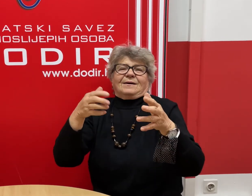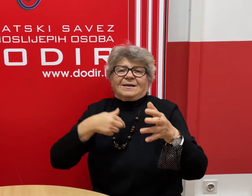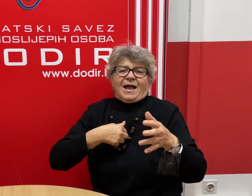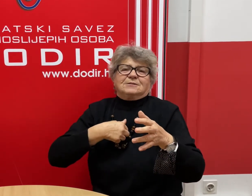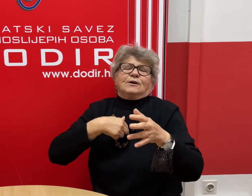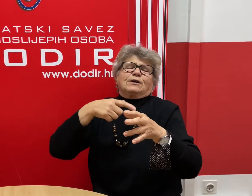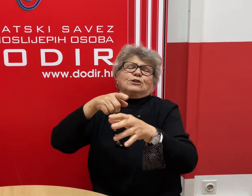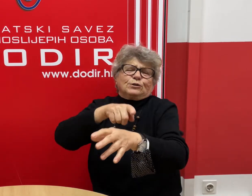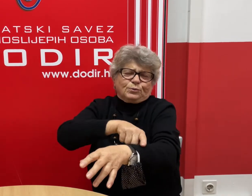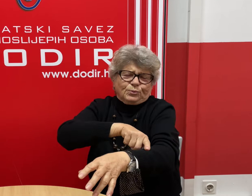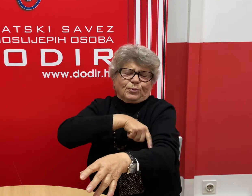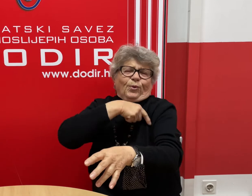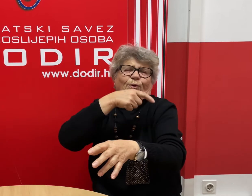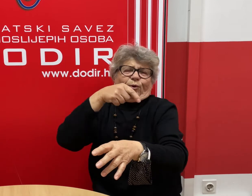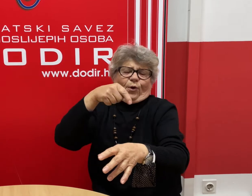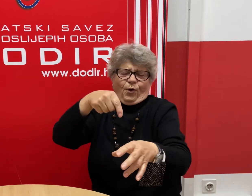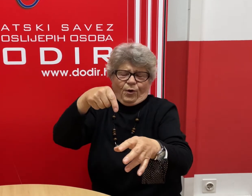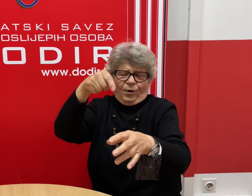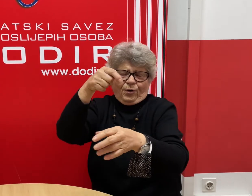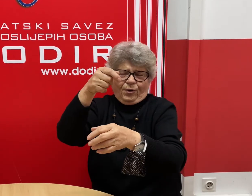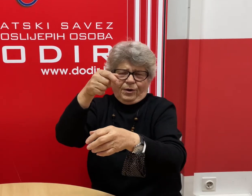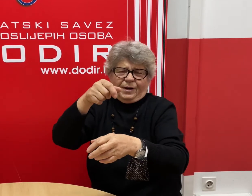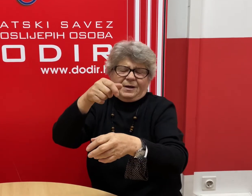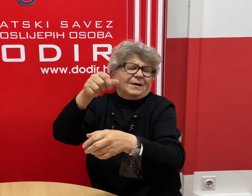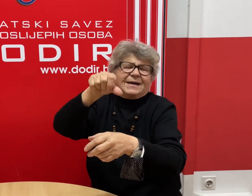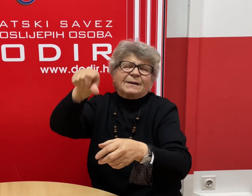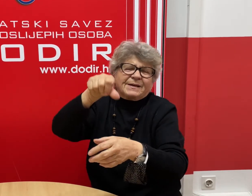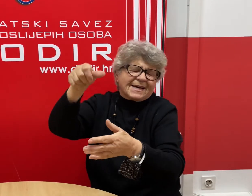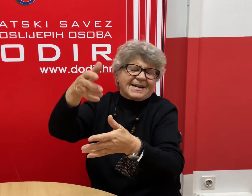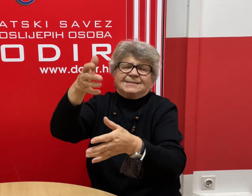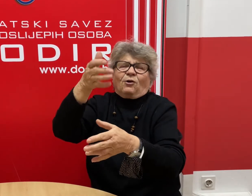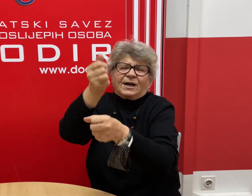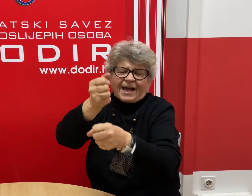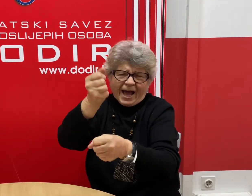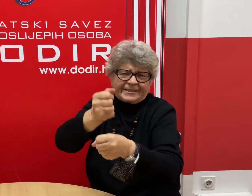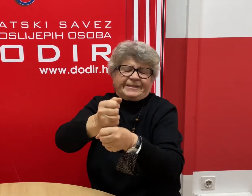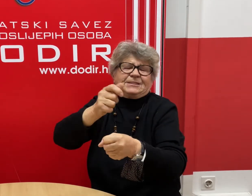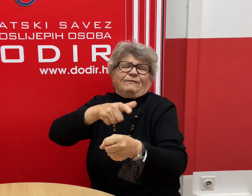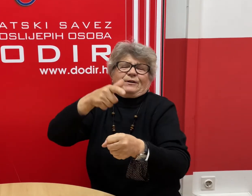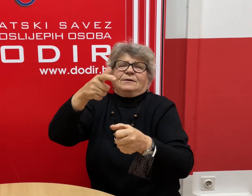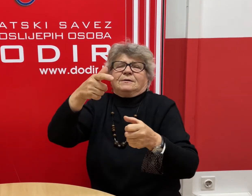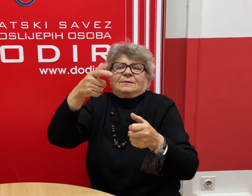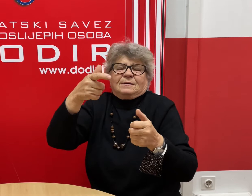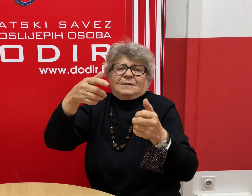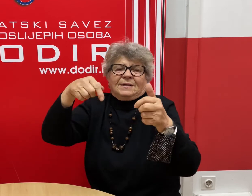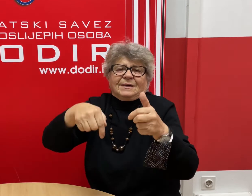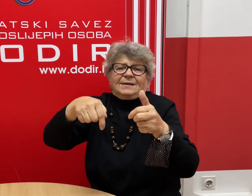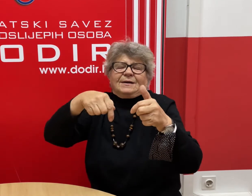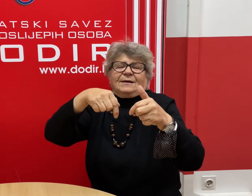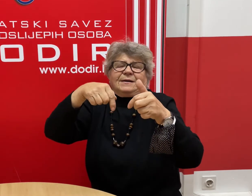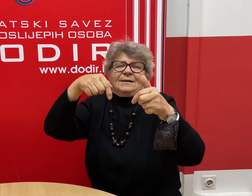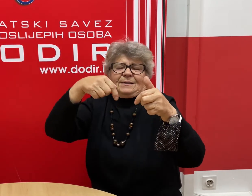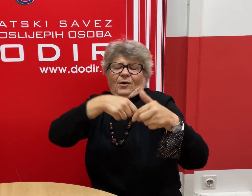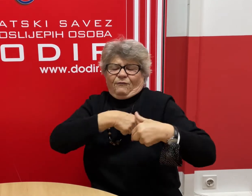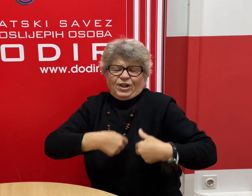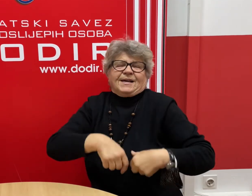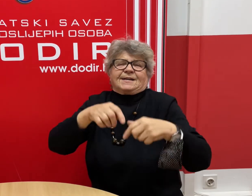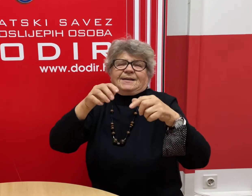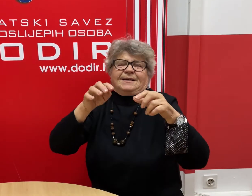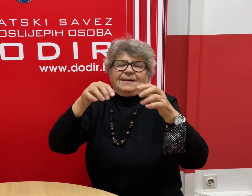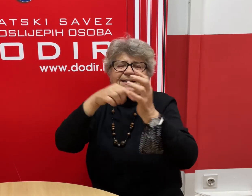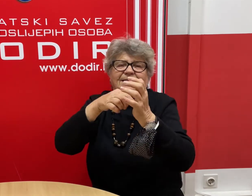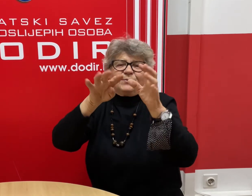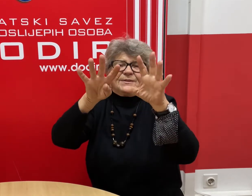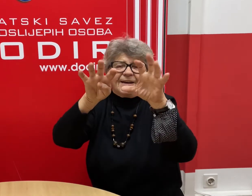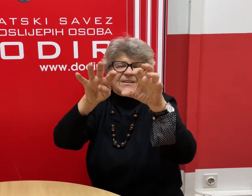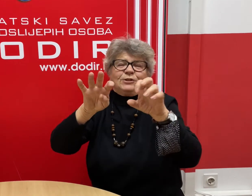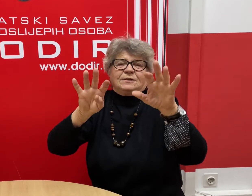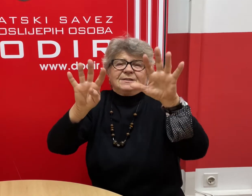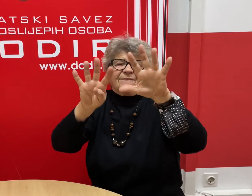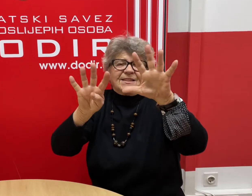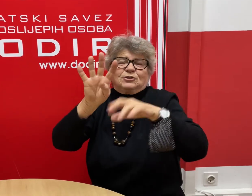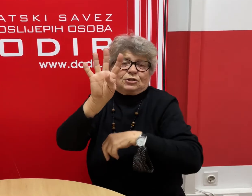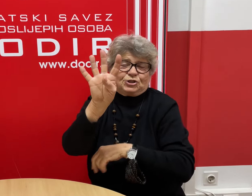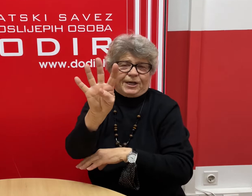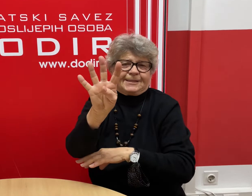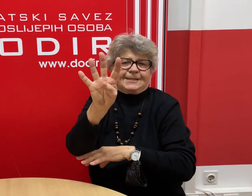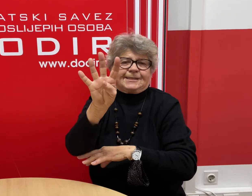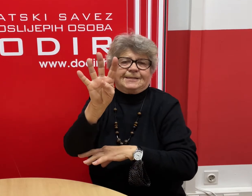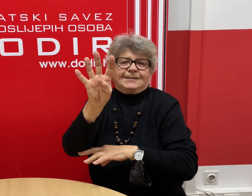Ja već dugo radim u Remetincu kao volonterka. Od 1994. godine.